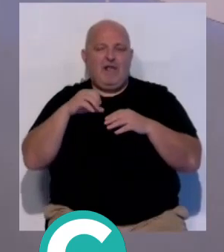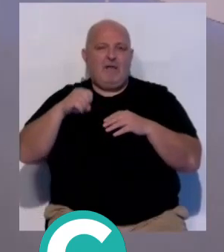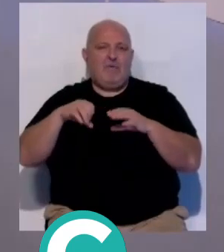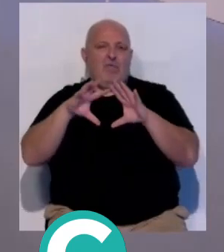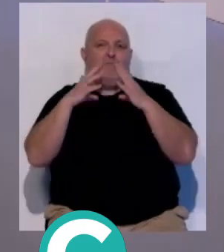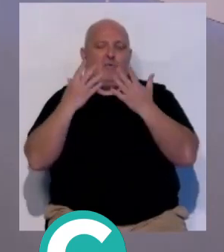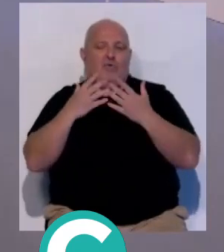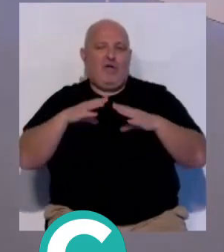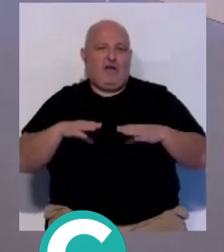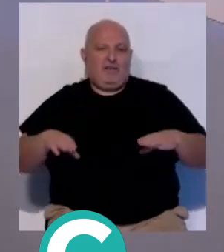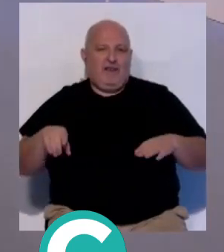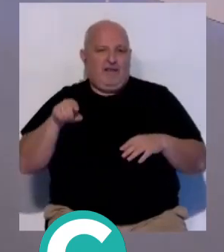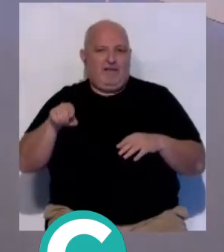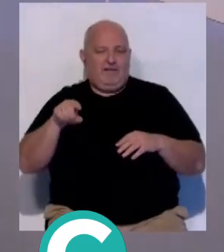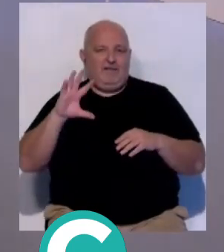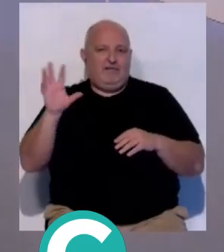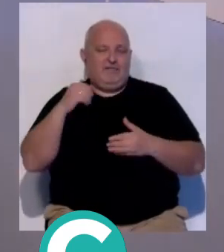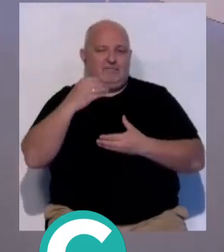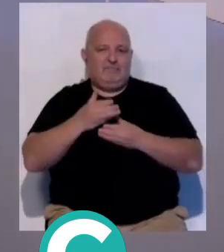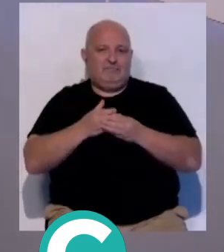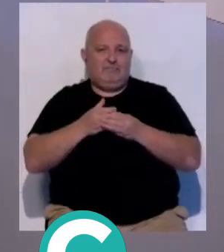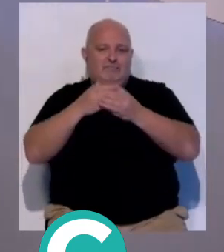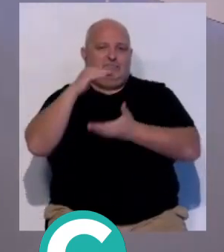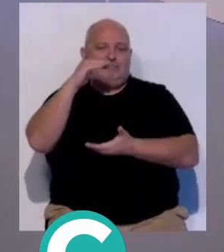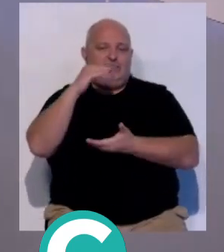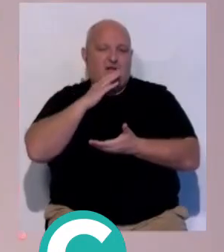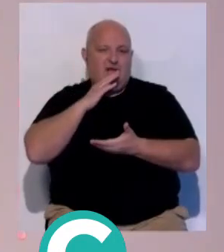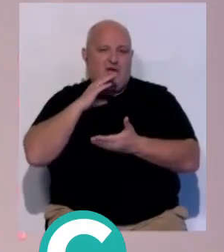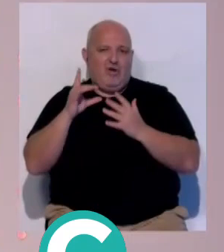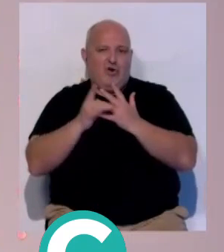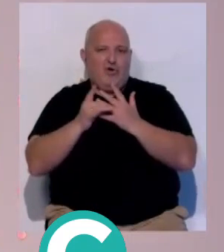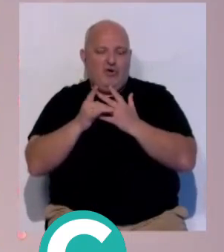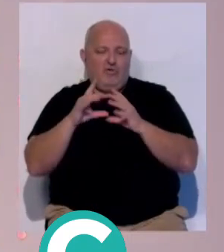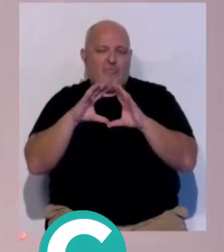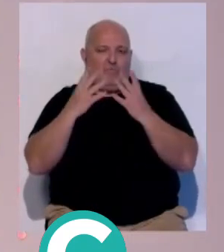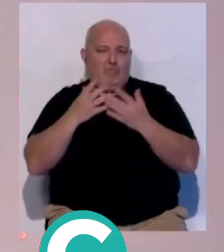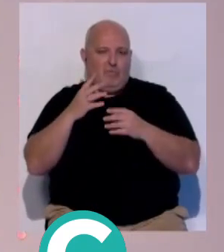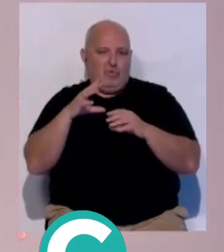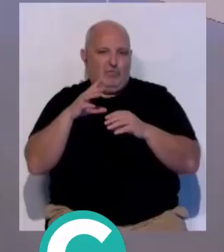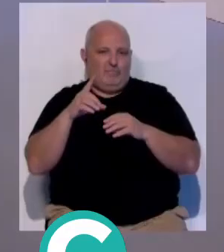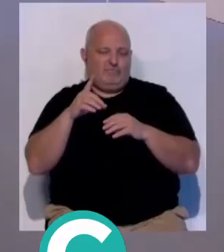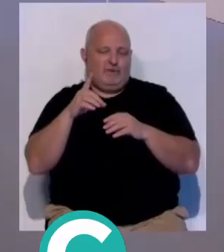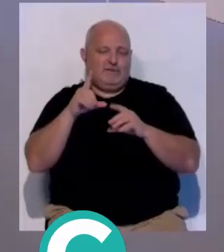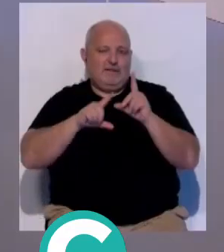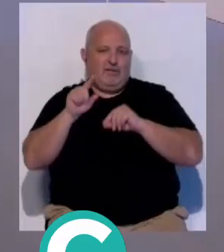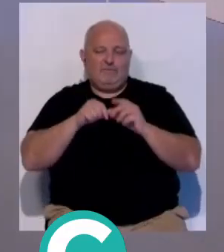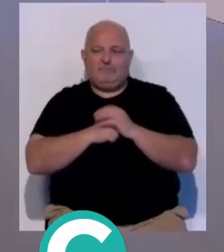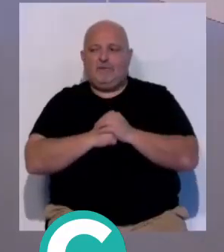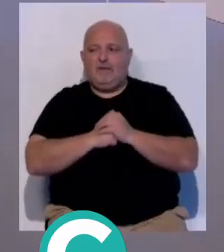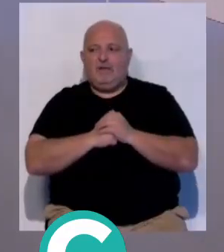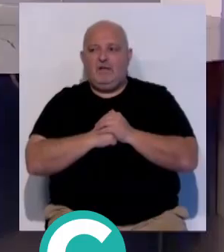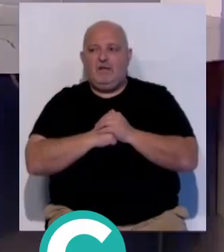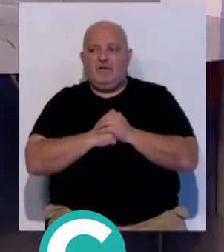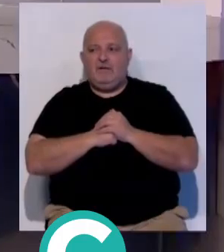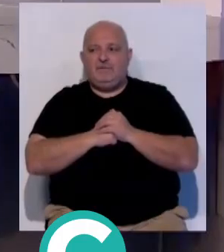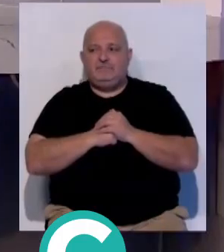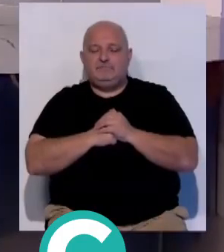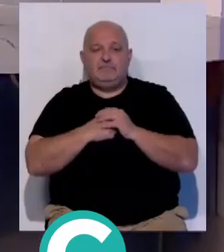mundo después de conseguir la tercera copa del mundo para para la selección Sí bueno es justo